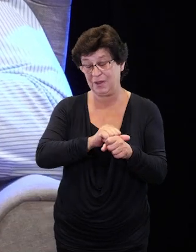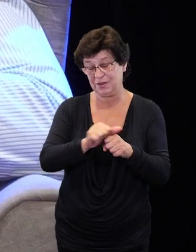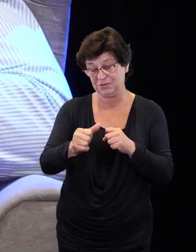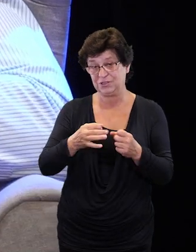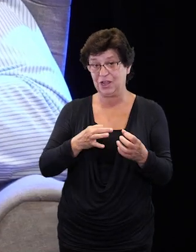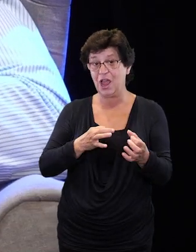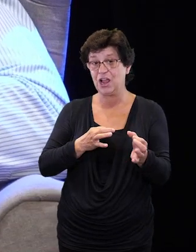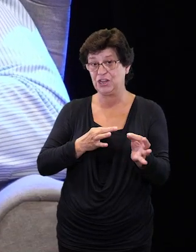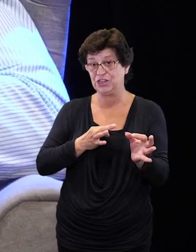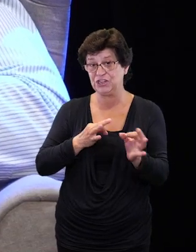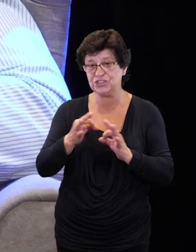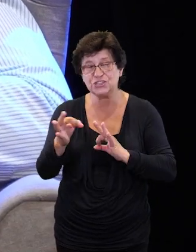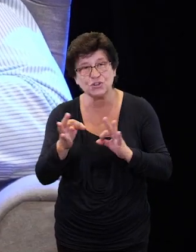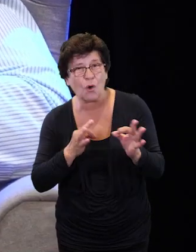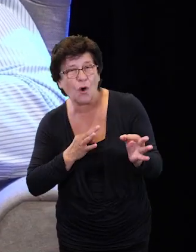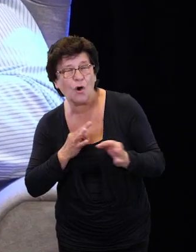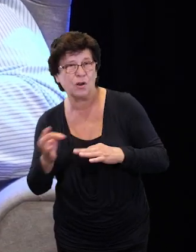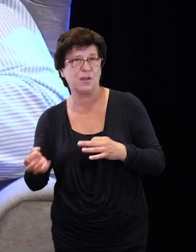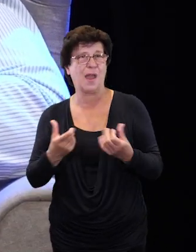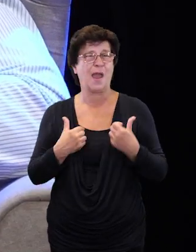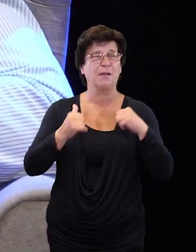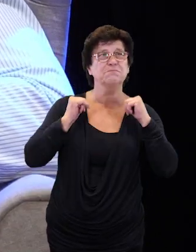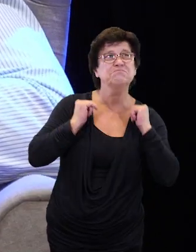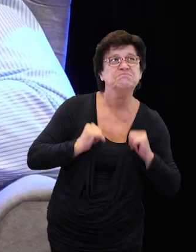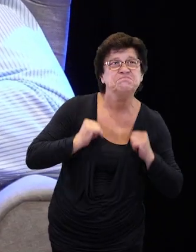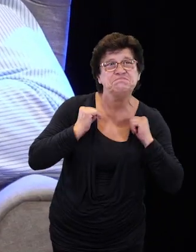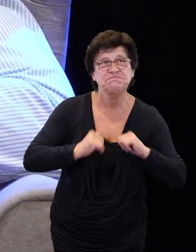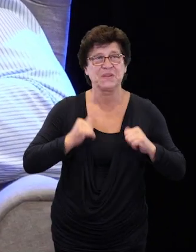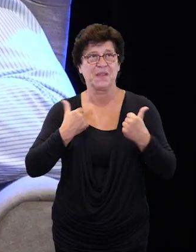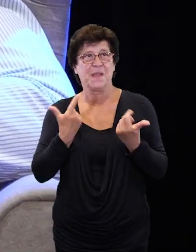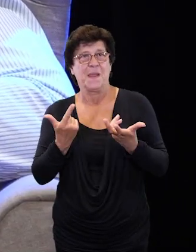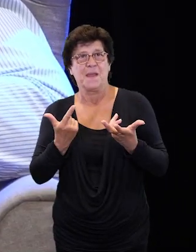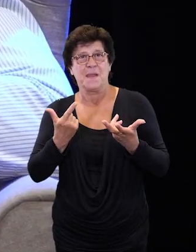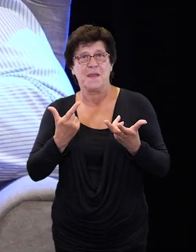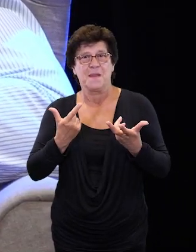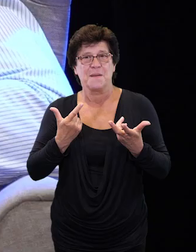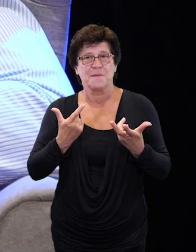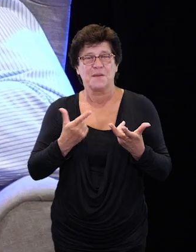bo tam są liczne przygody, wzloty, upadki, zwroty akcji, więc tam dzieje się dużo rzeczy.